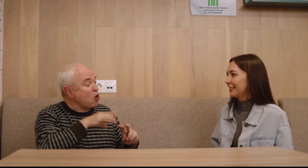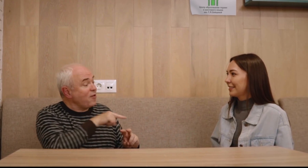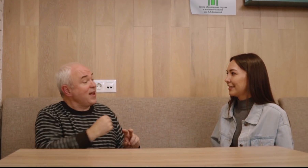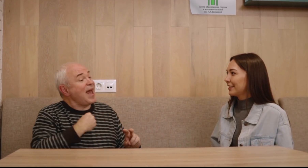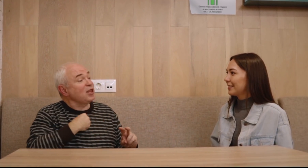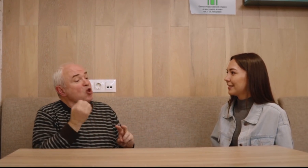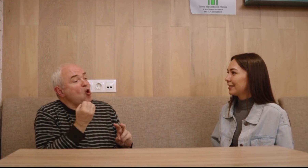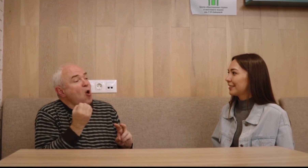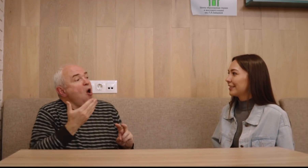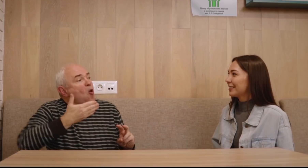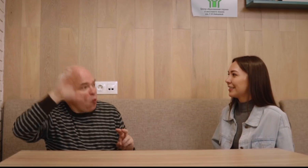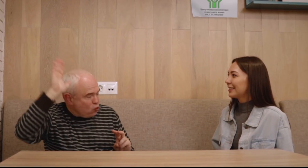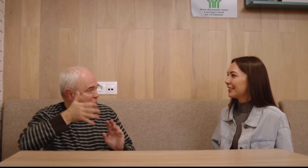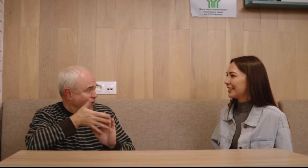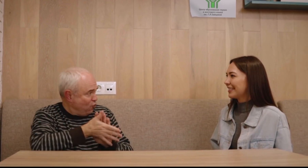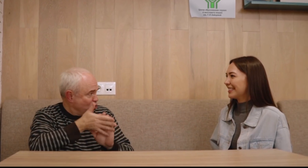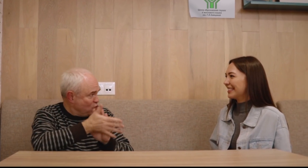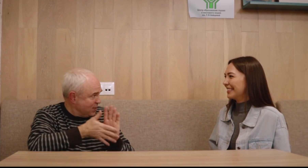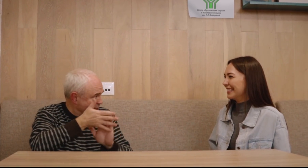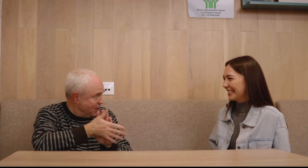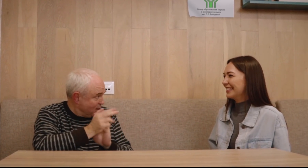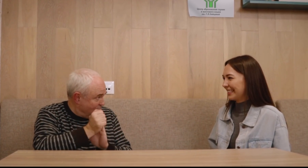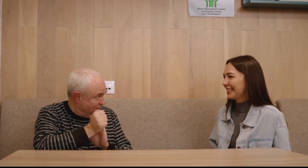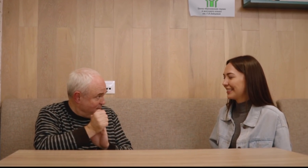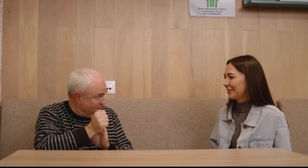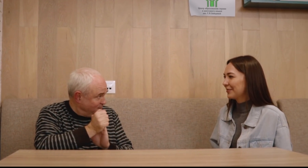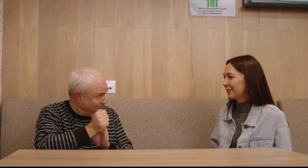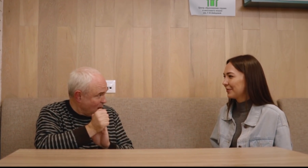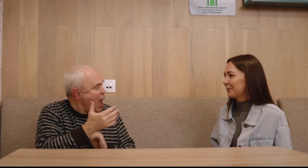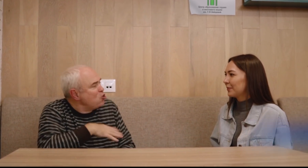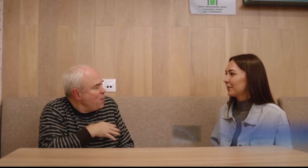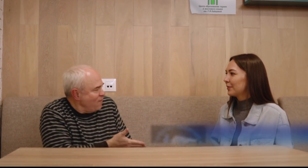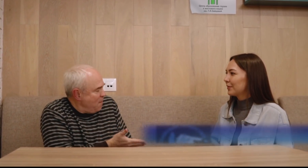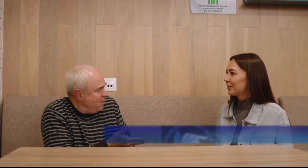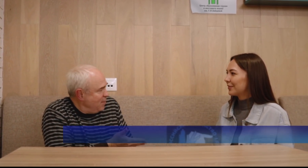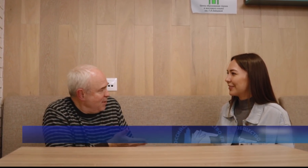Значит, Вы хотите еще лучше освоить жестовый язык? Конечно. А зачем Вам это?